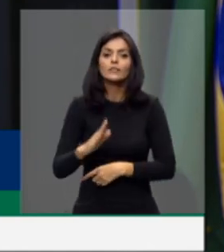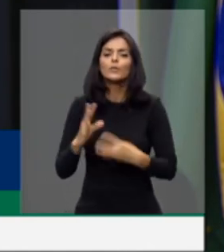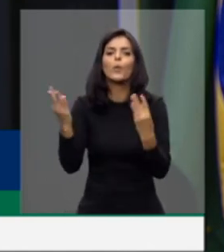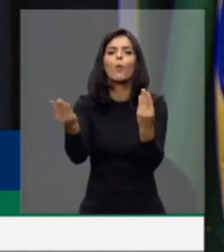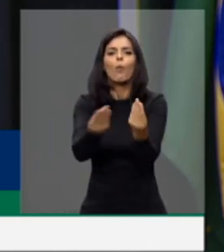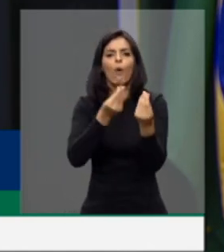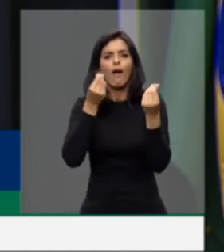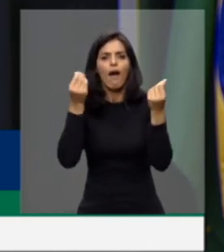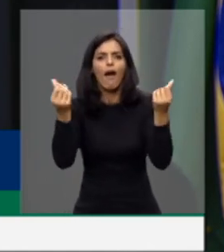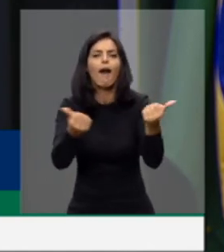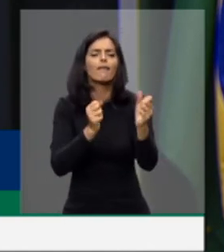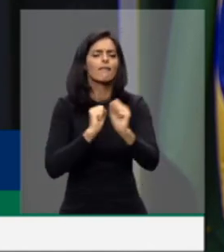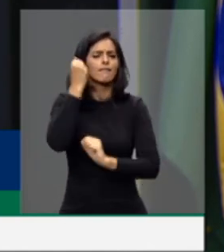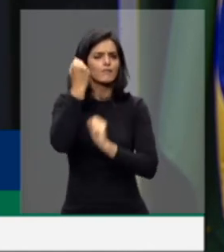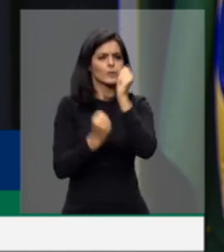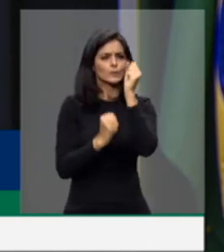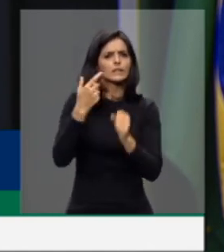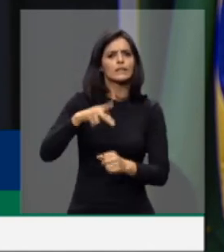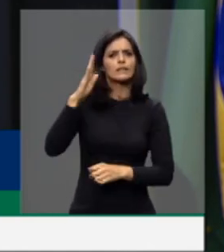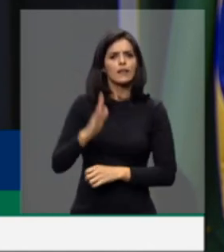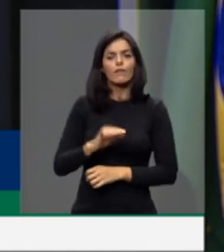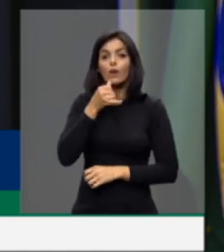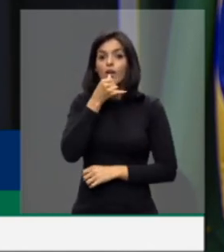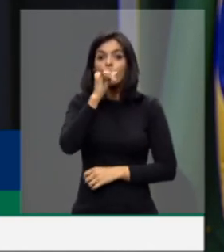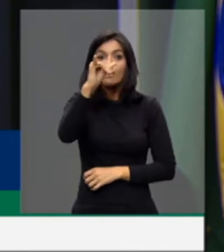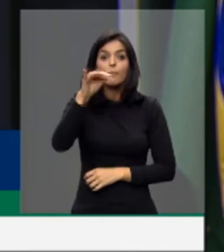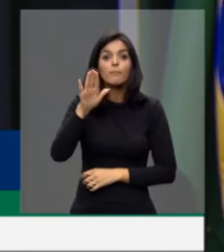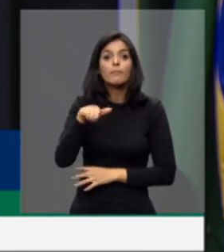NOVOS EMPREGOS, NOVAS CADEIAS PRODUTIVAS, TECNOLÓGICAS, E O BRASIL GRAÇAS É QUALIDADE DA INDÚSTRIA NACIONAL PRODUZIU A